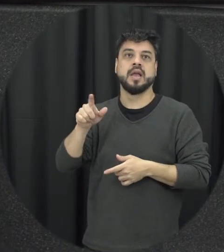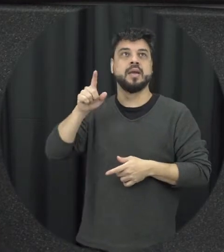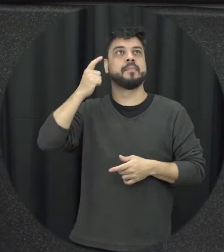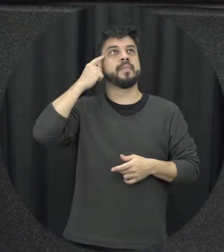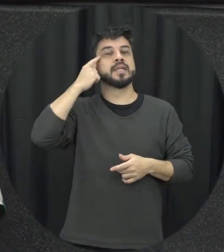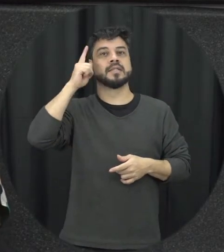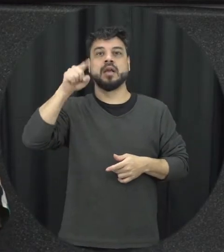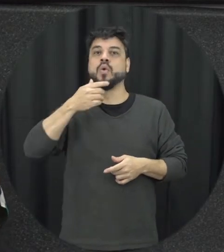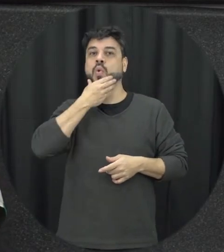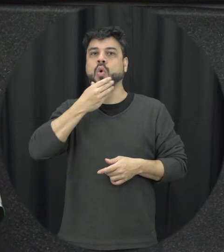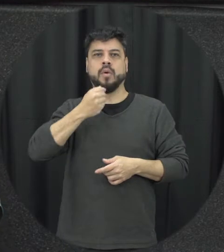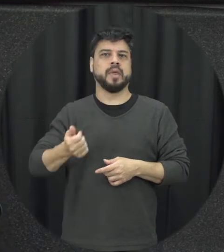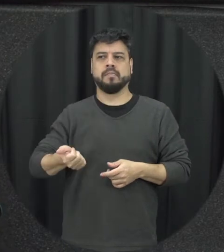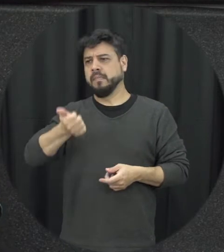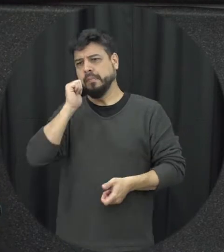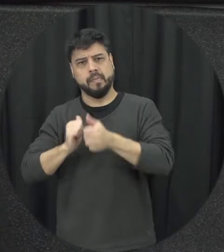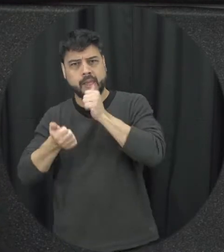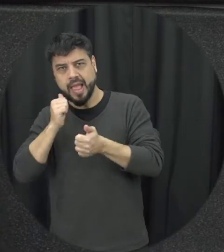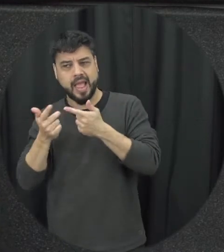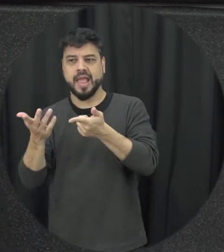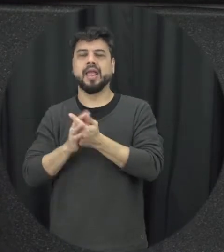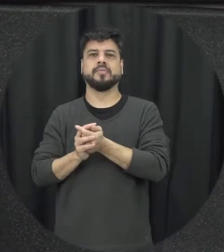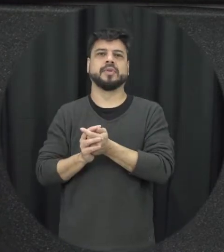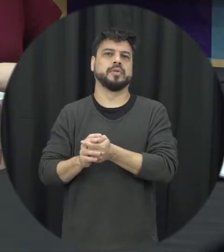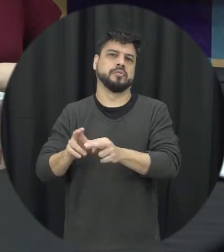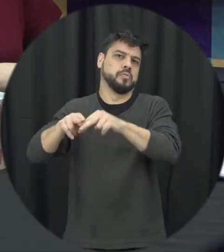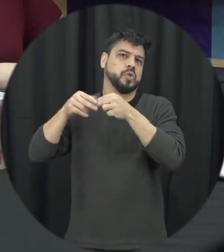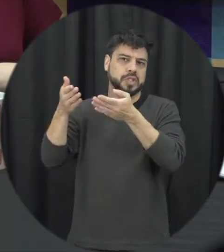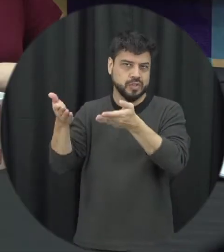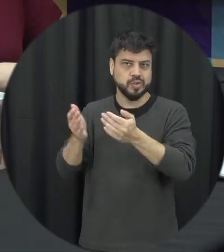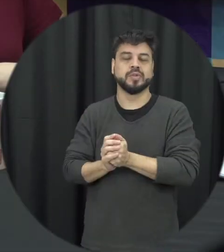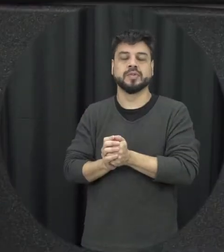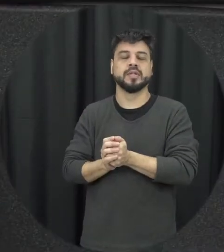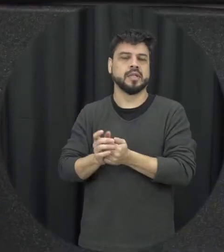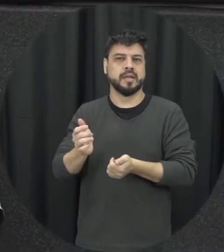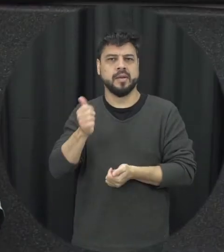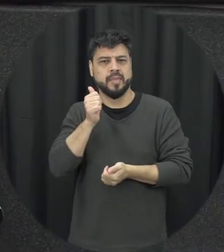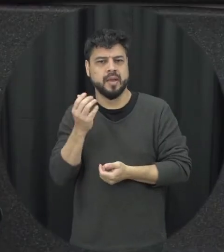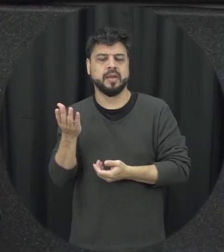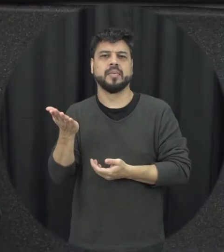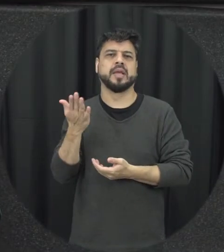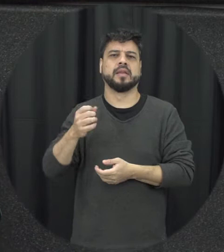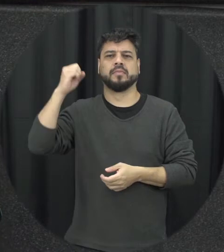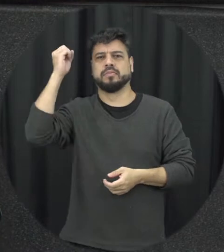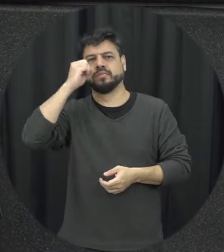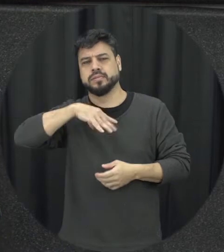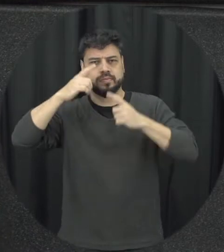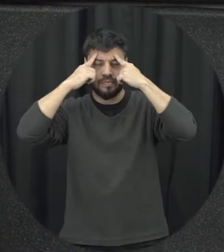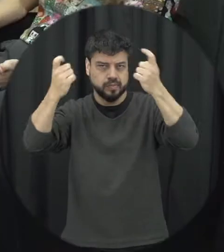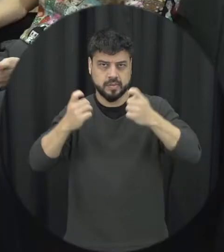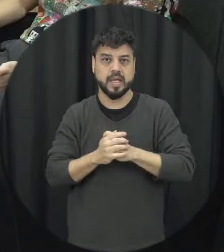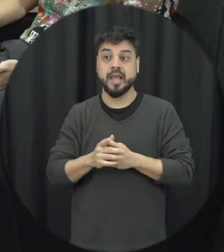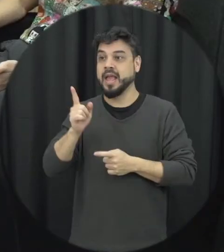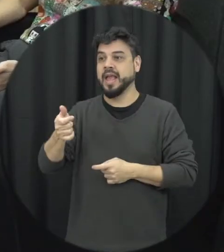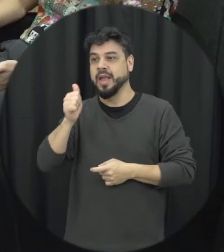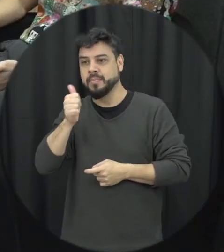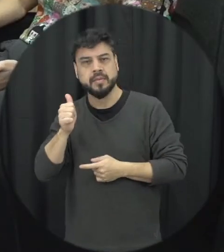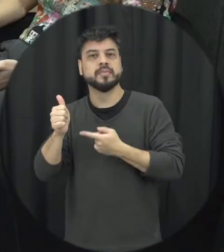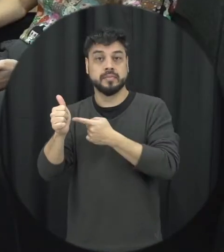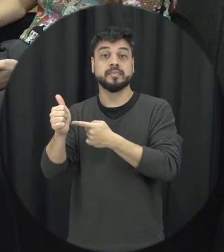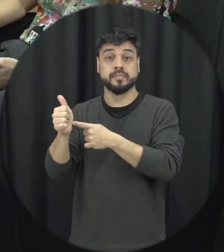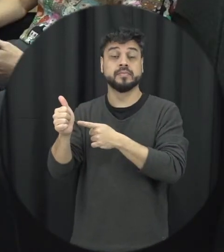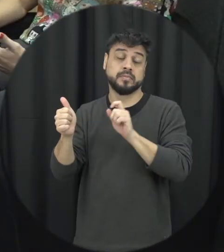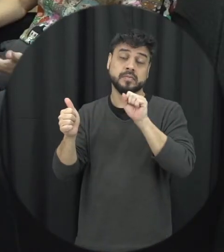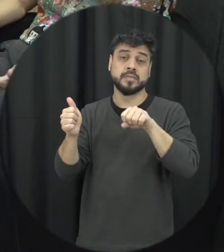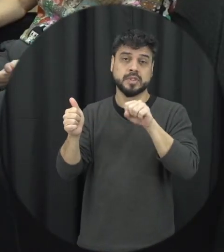que bebe muito aqui em função disso adolescência acontece igual bebida é um fator sim e agrava